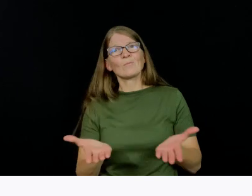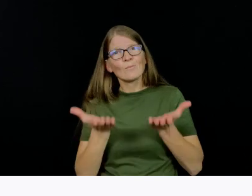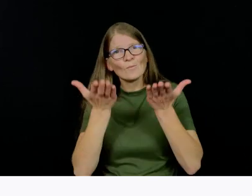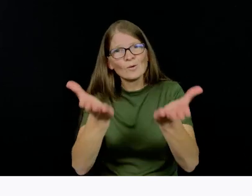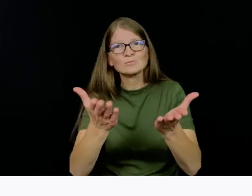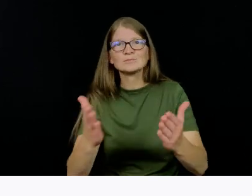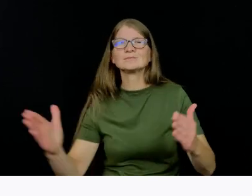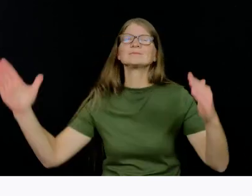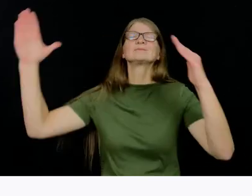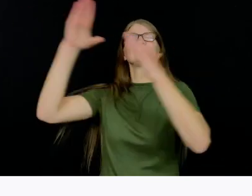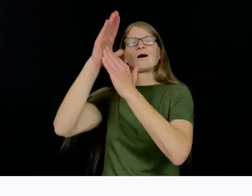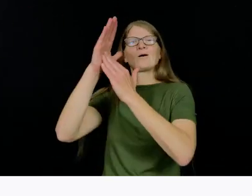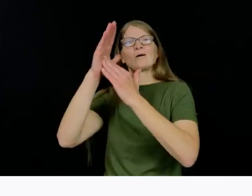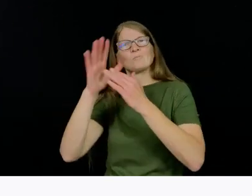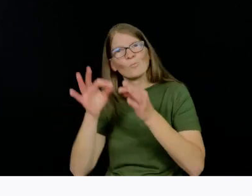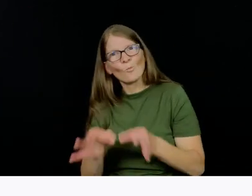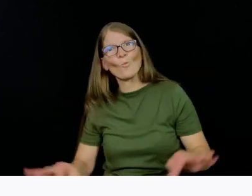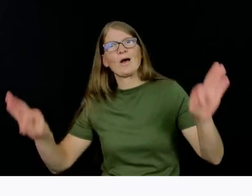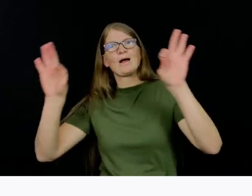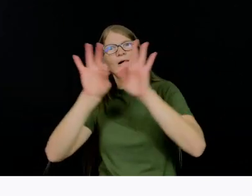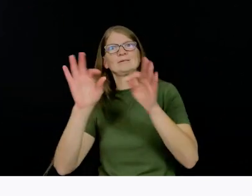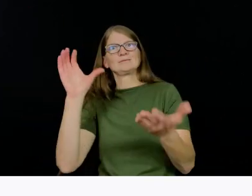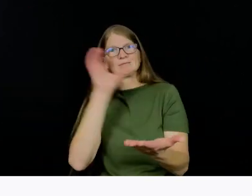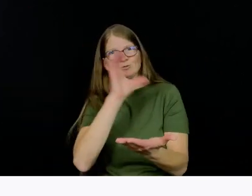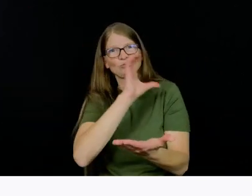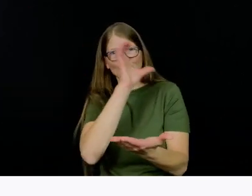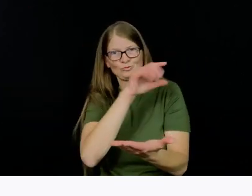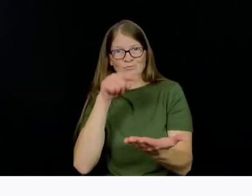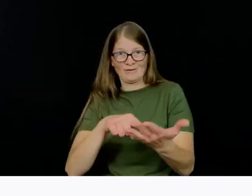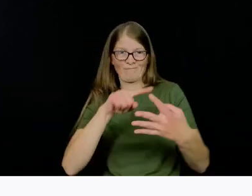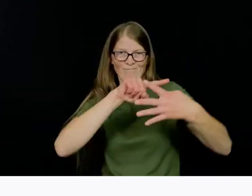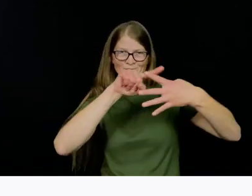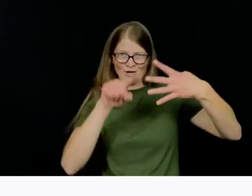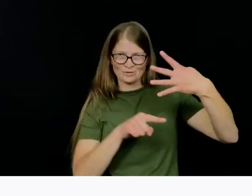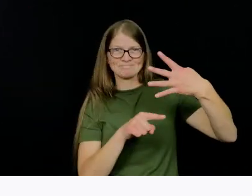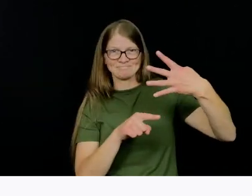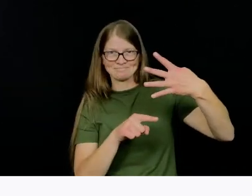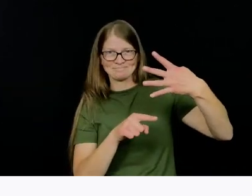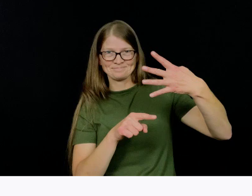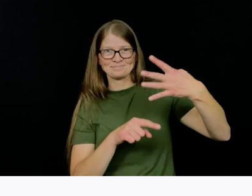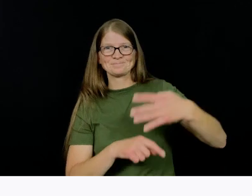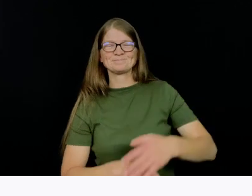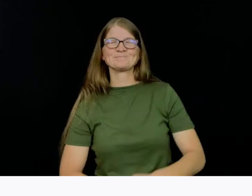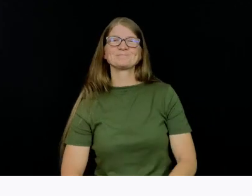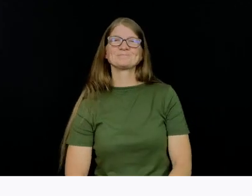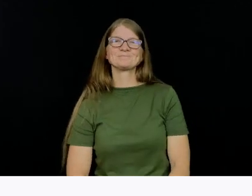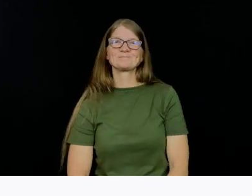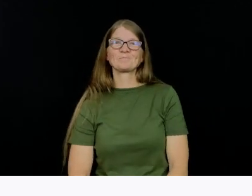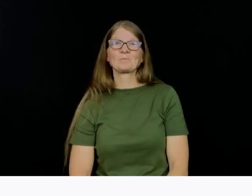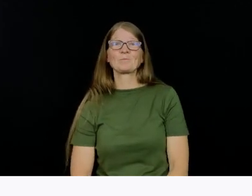بسبب قدرتنا على الابتكار في هذه العناصر الأربعة أساس كل العمل الذي تحدثت عنه للتو